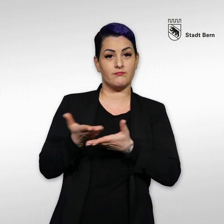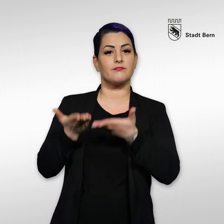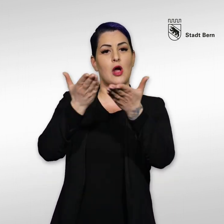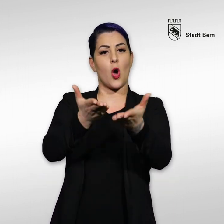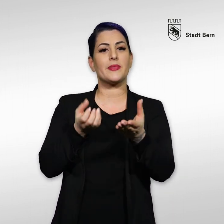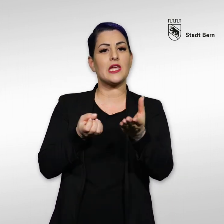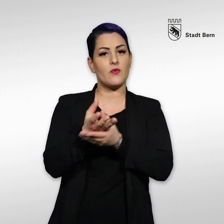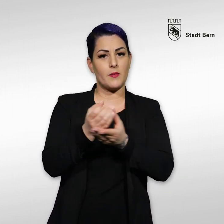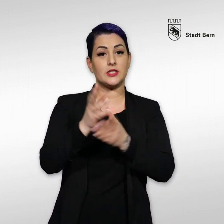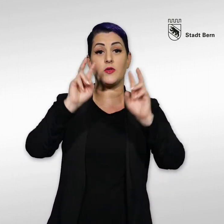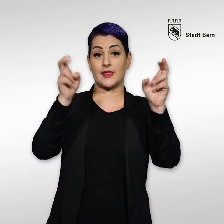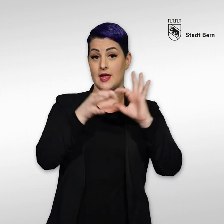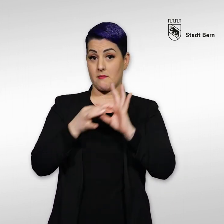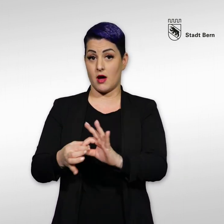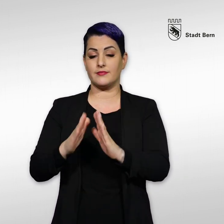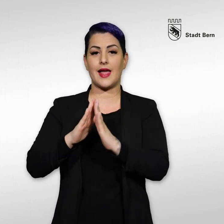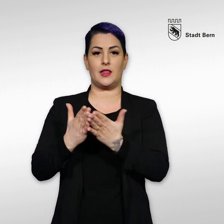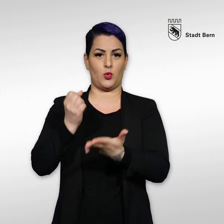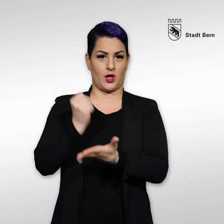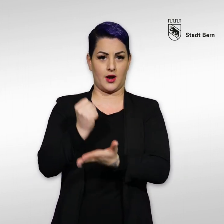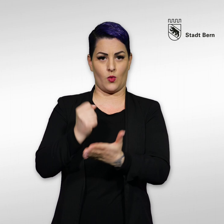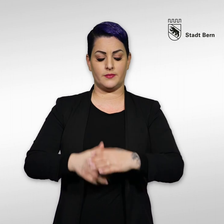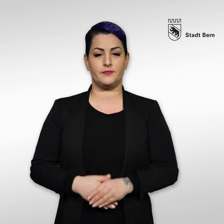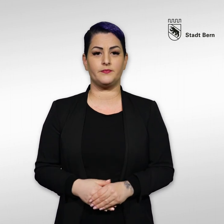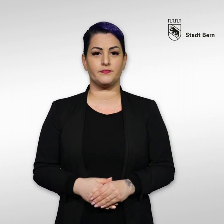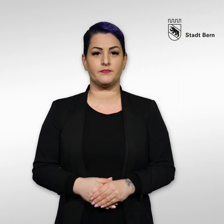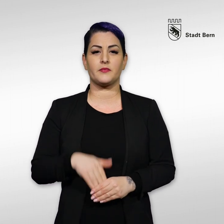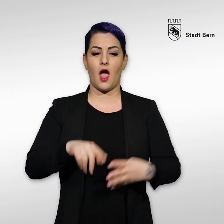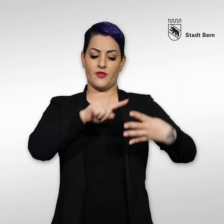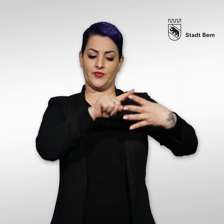In diesem Video erhalten Sie Informationen zum Thema Einbürgerung.